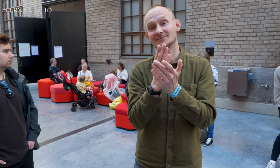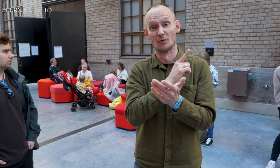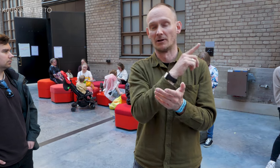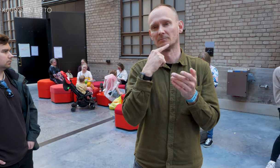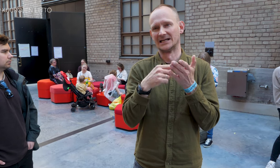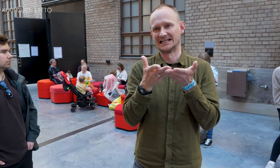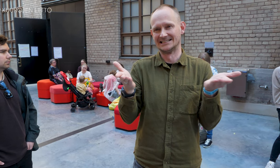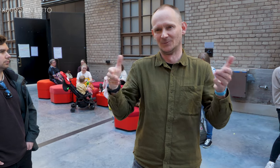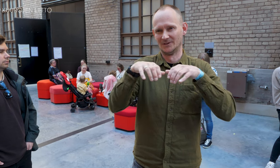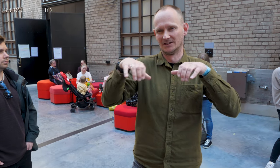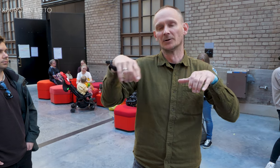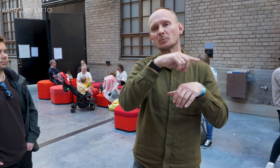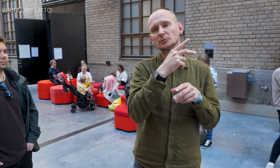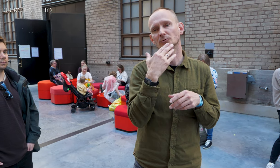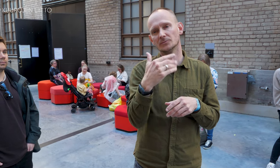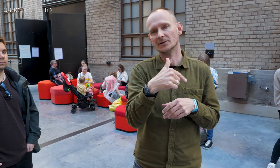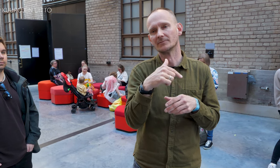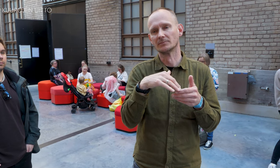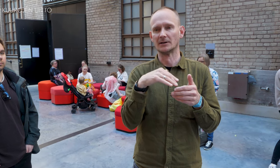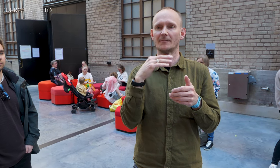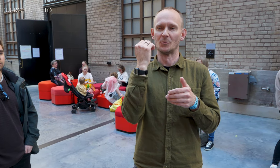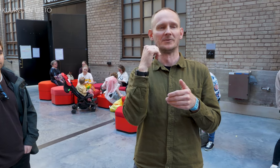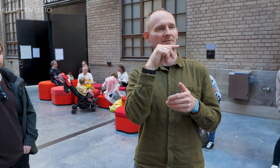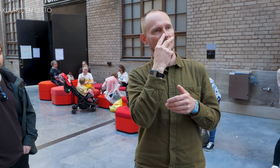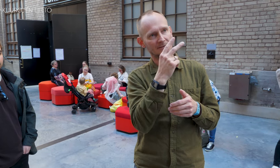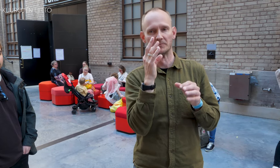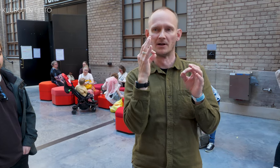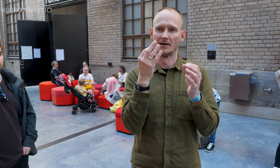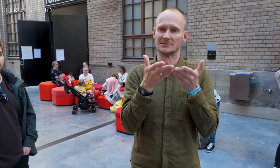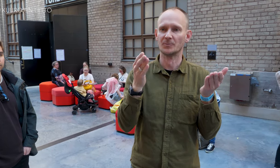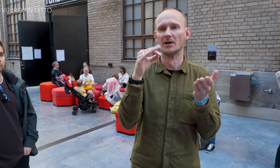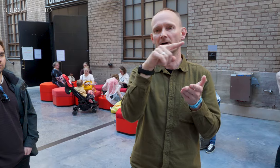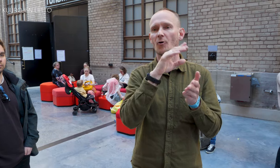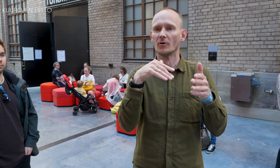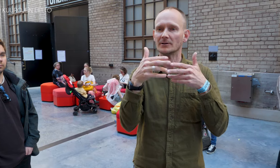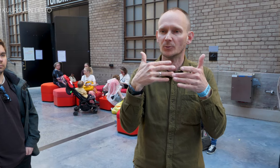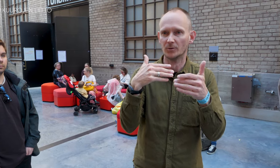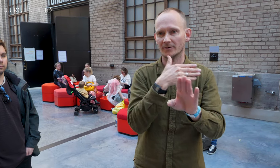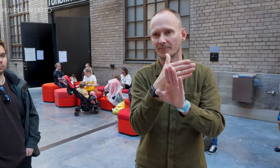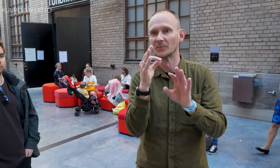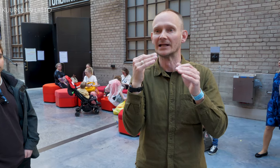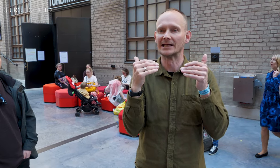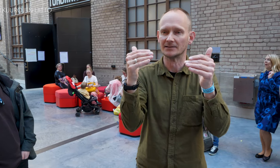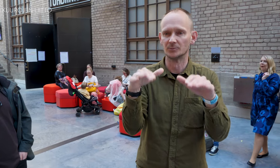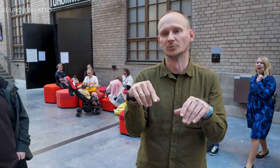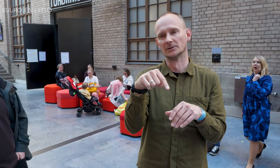Esittelypöydät ovat myös hyvä juttu. Niistä saa tietää ajankohtaiset kuulumiset.